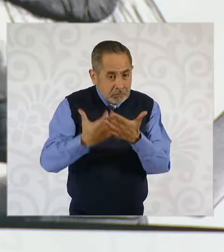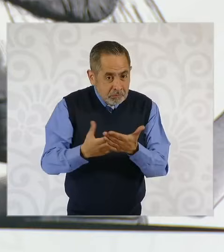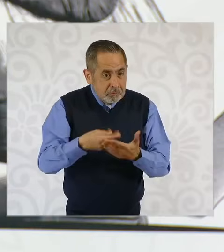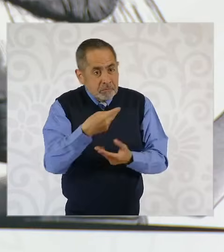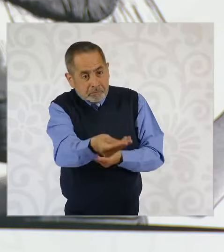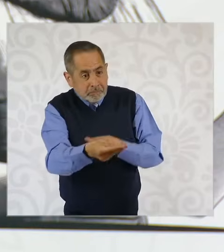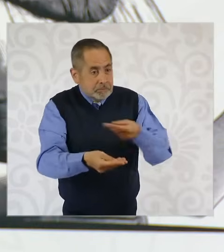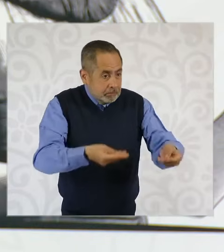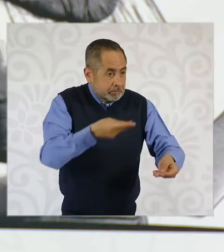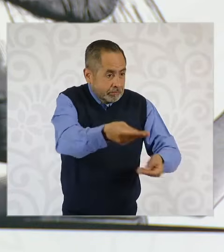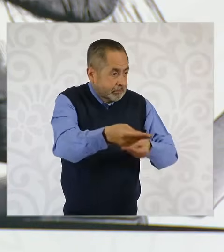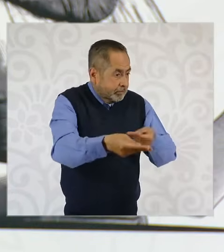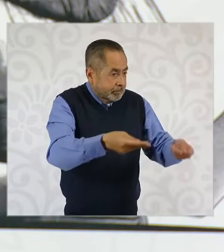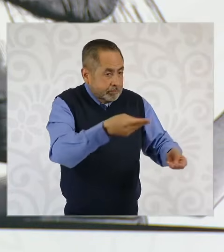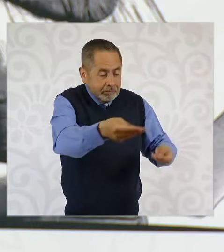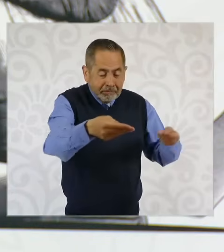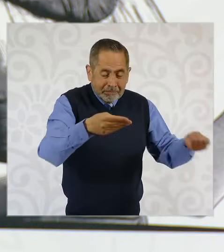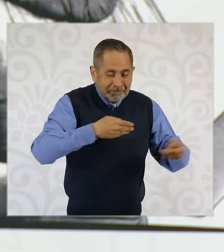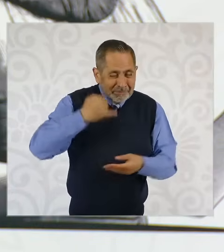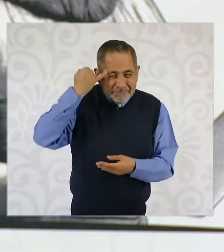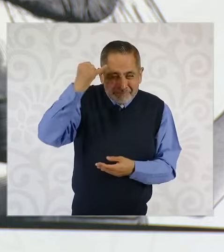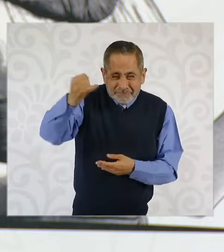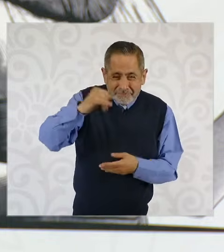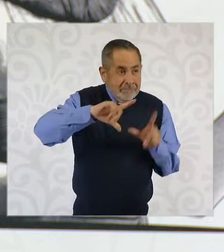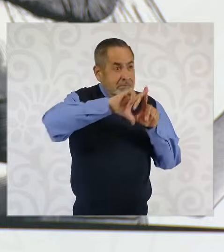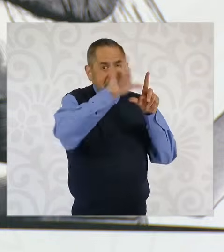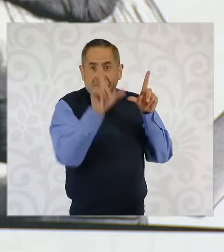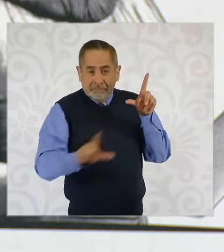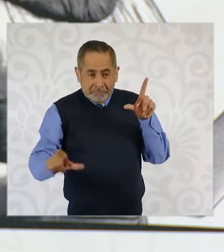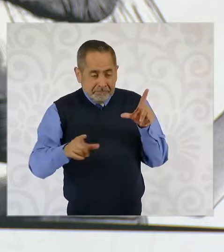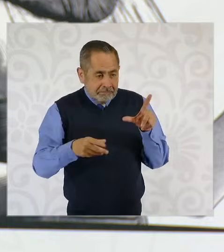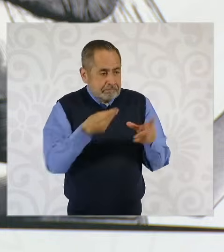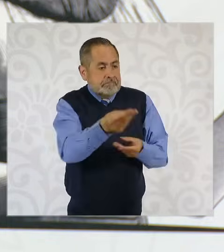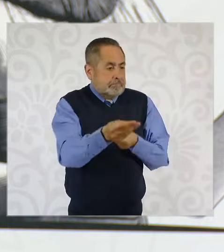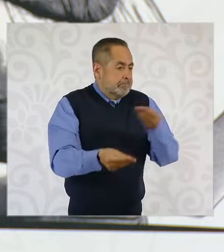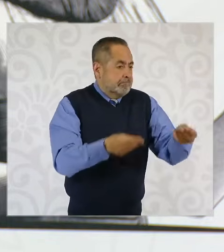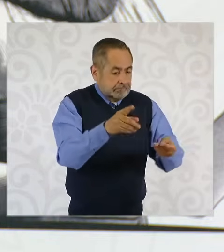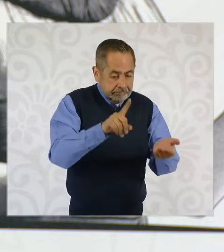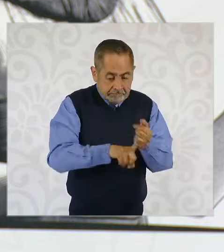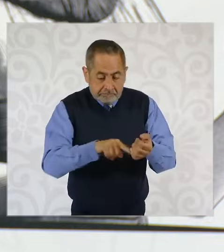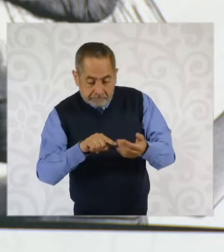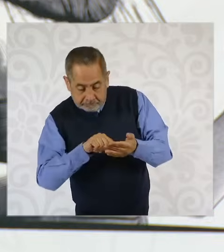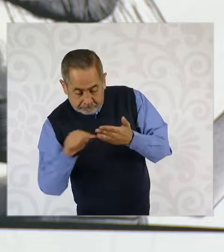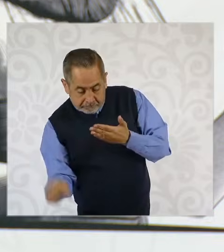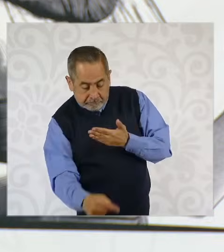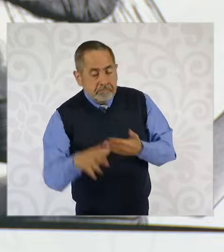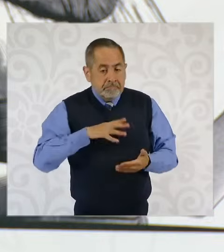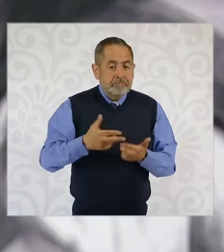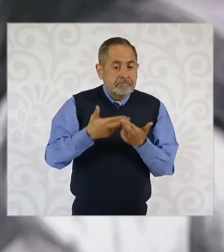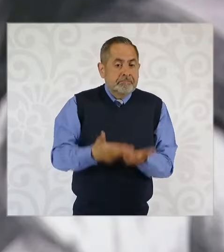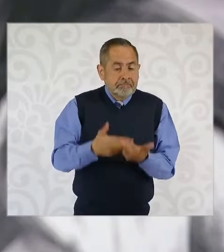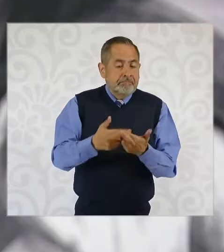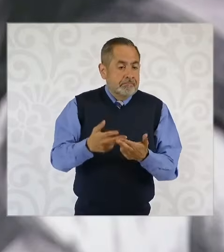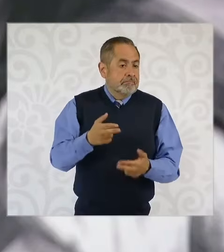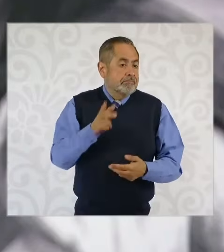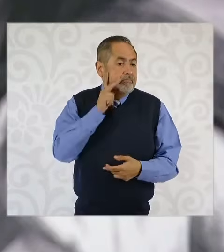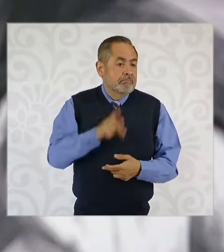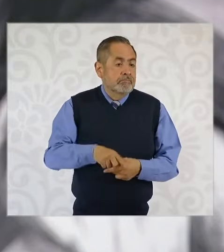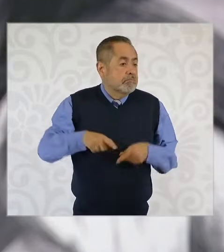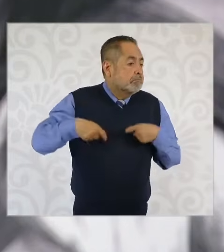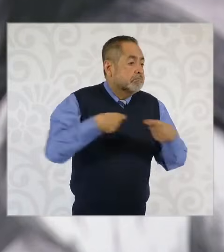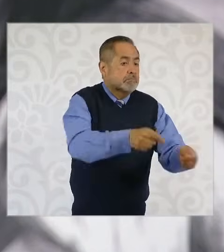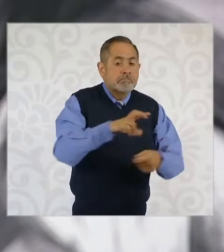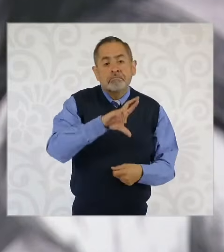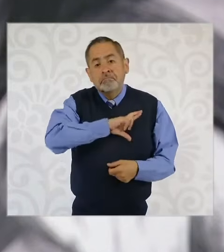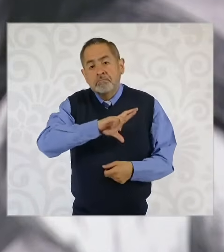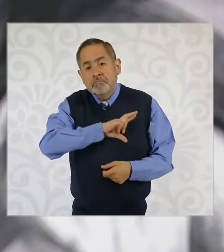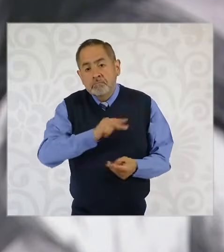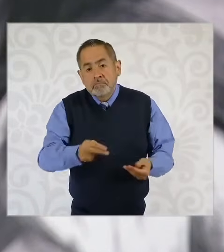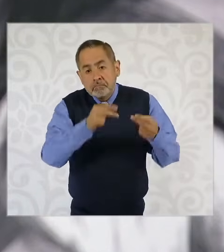90 asignaciones del territorio nacional en donde hay petróleo a privados qué objetivo tenían Pues